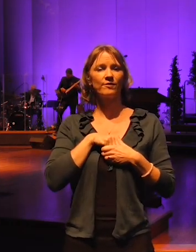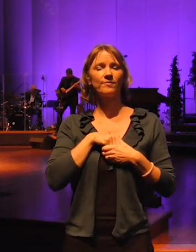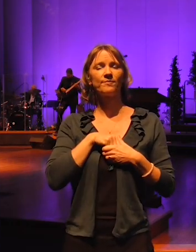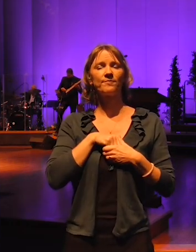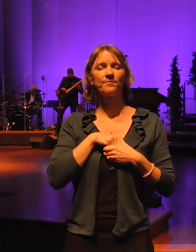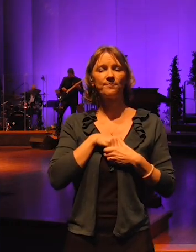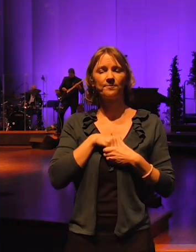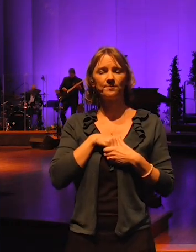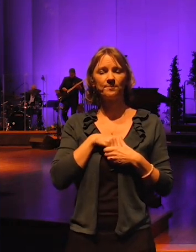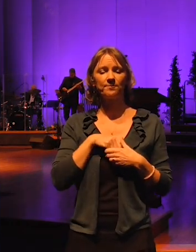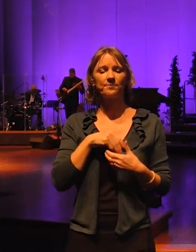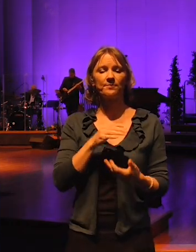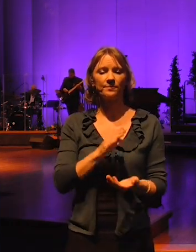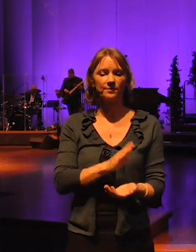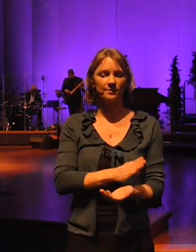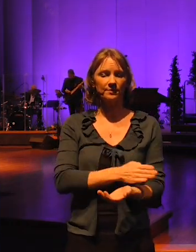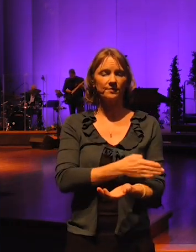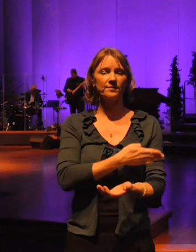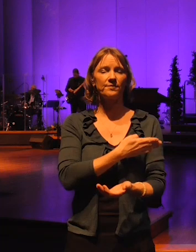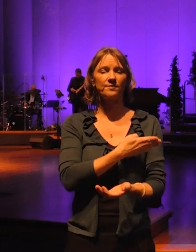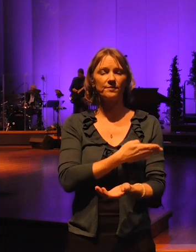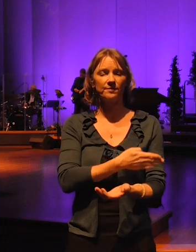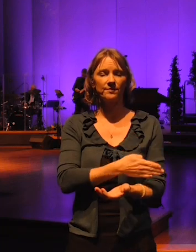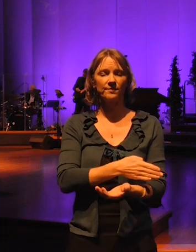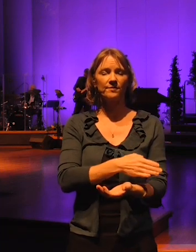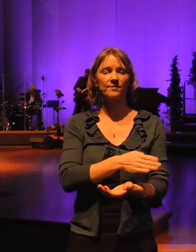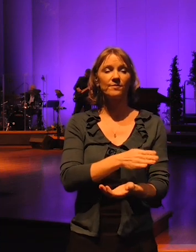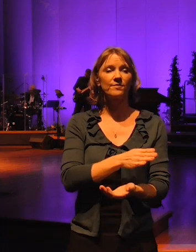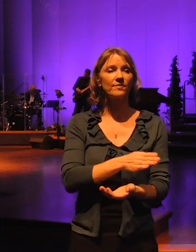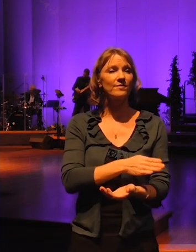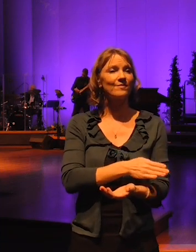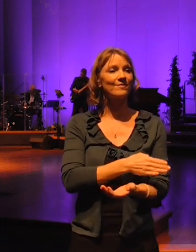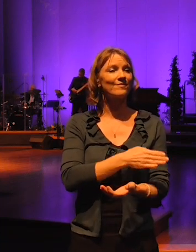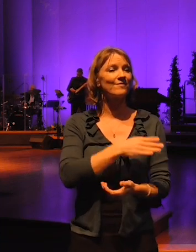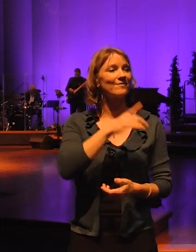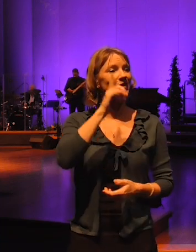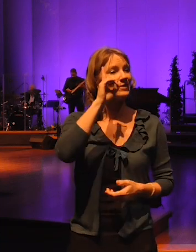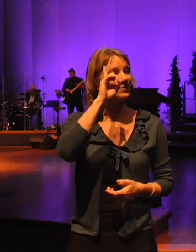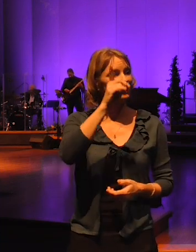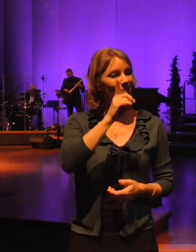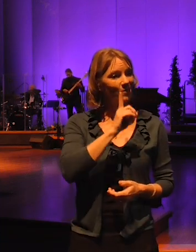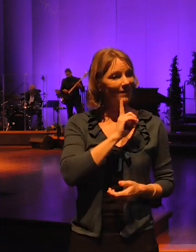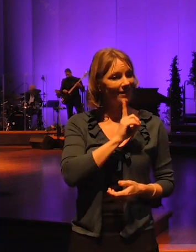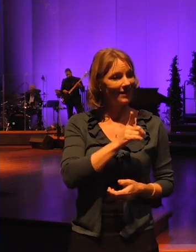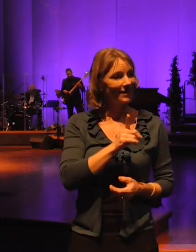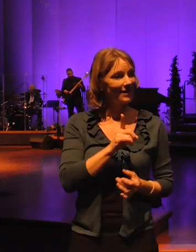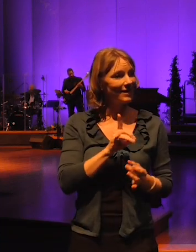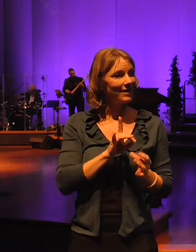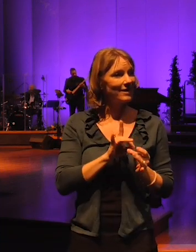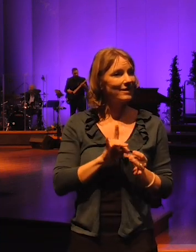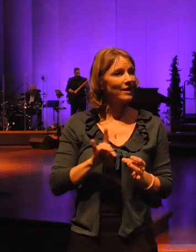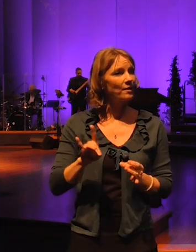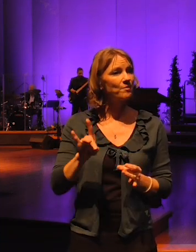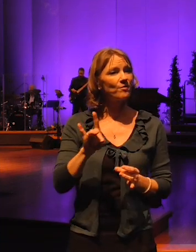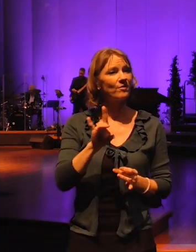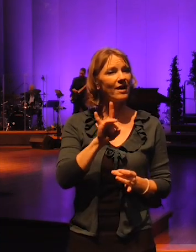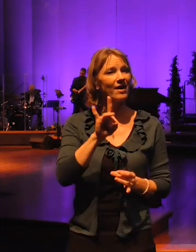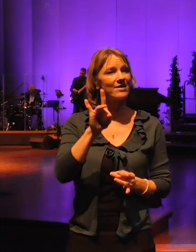lugar [Música] seguramente la presencia